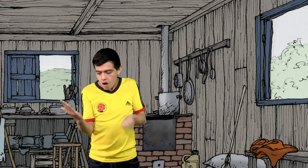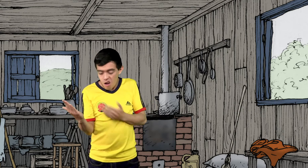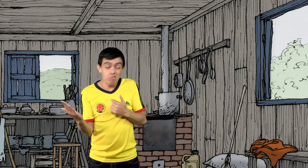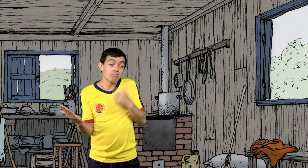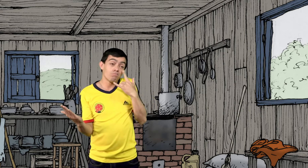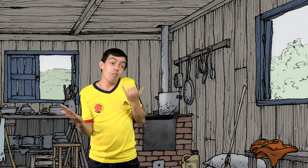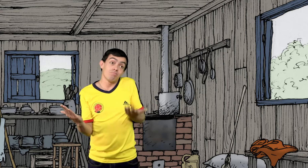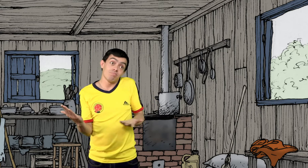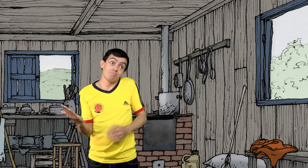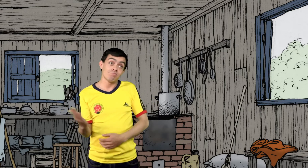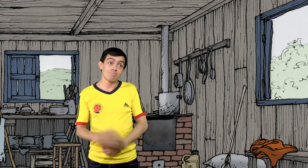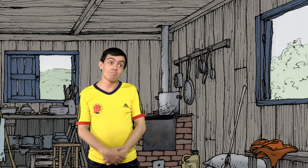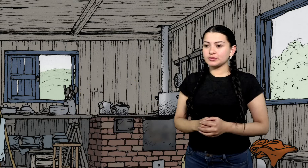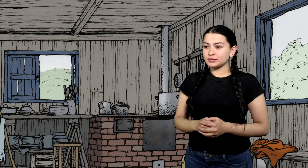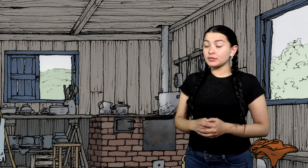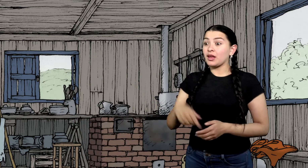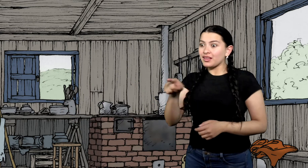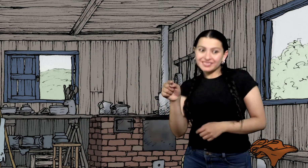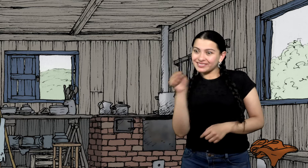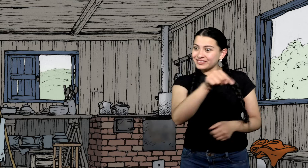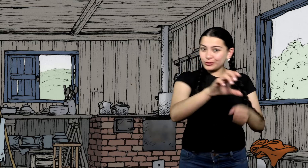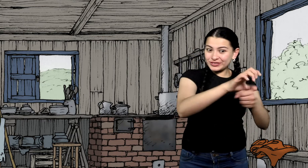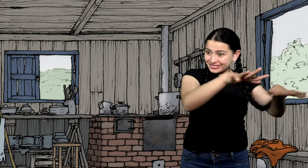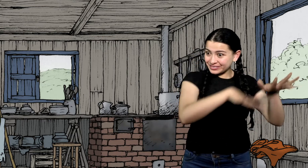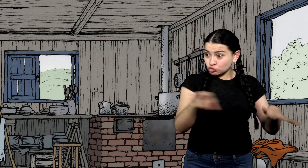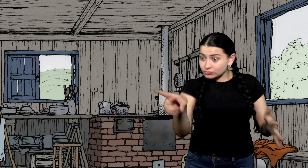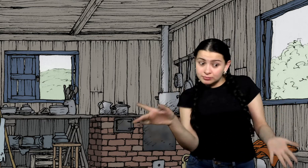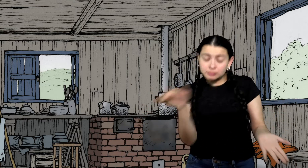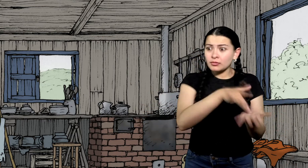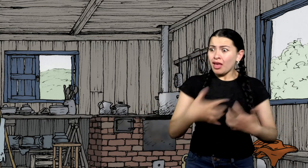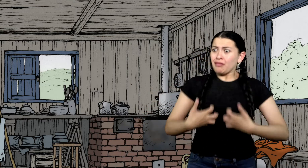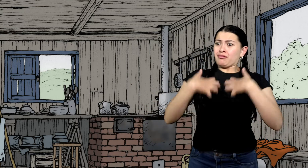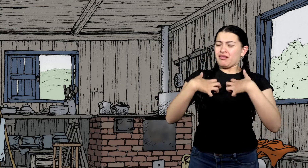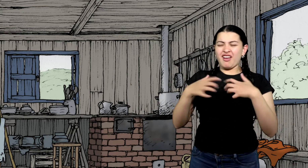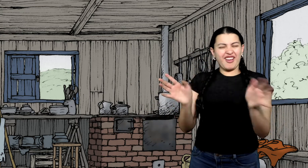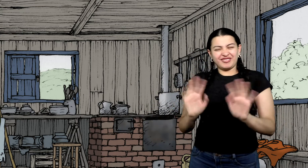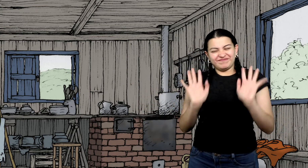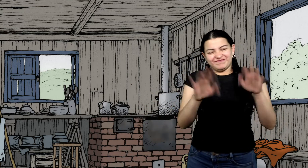que yo he visto. Yo sé que no te vas a asustar.